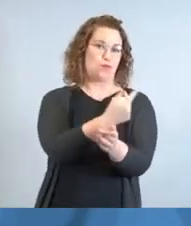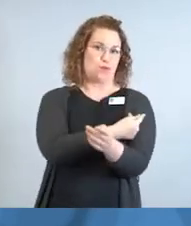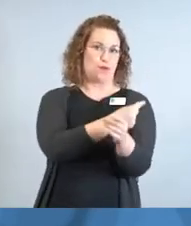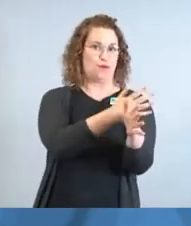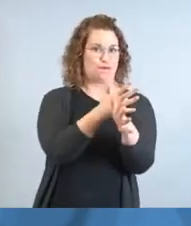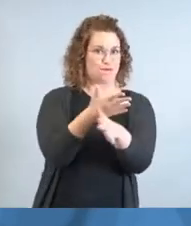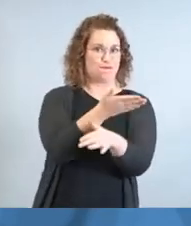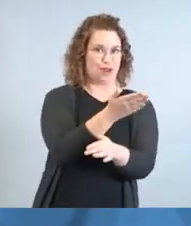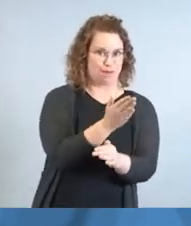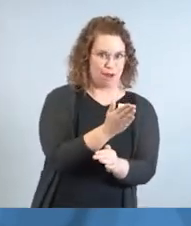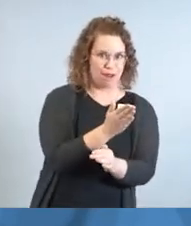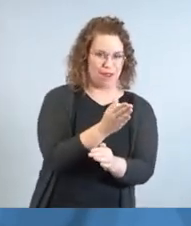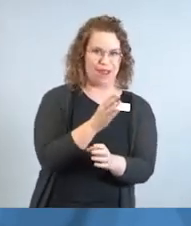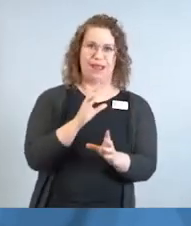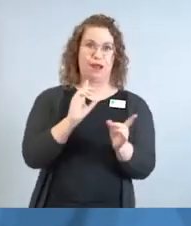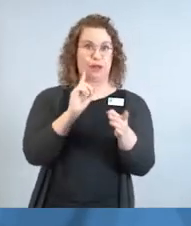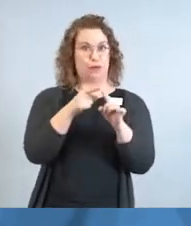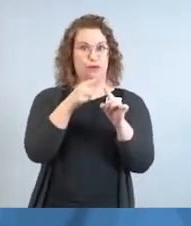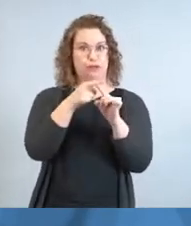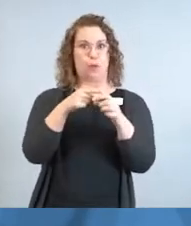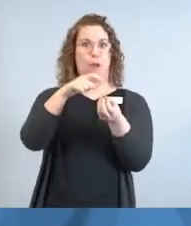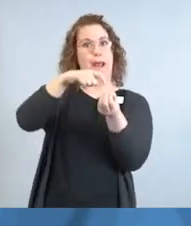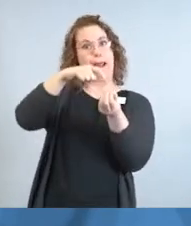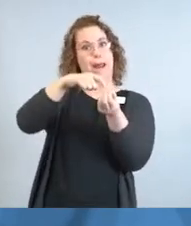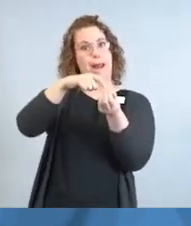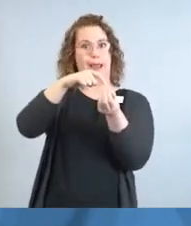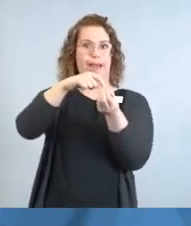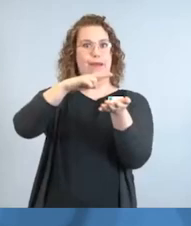ei antaisi heikkolaatuiselle rokotteelle myyntilupaa.